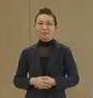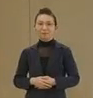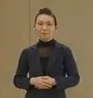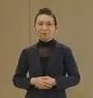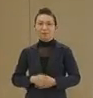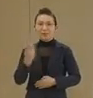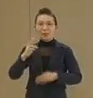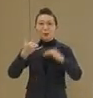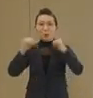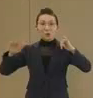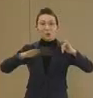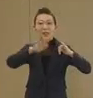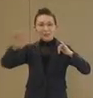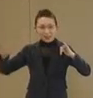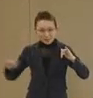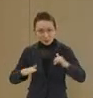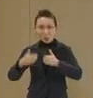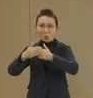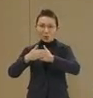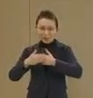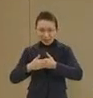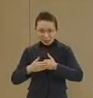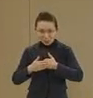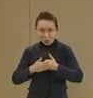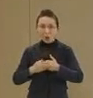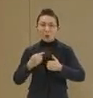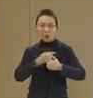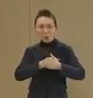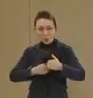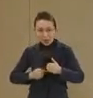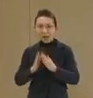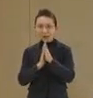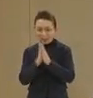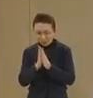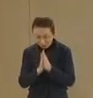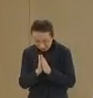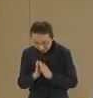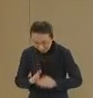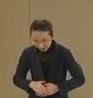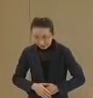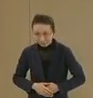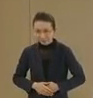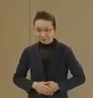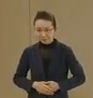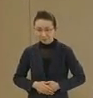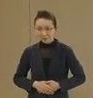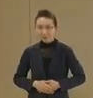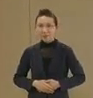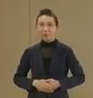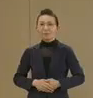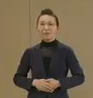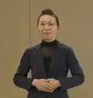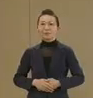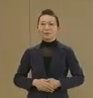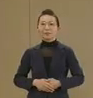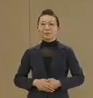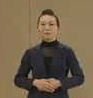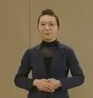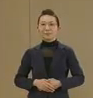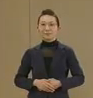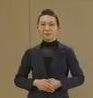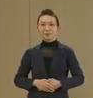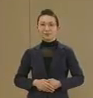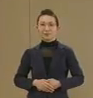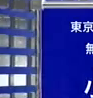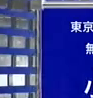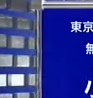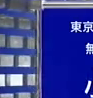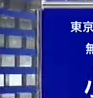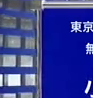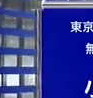都民の皆さんの大きなご支援を 心からお願い申し上げます